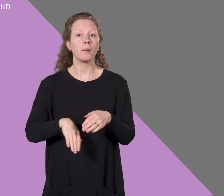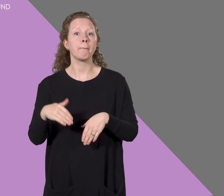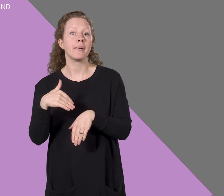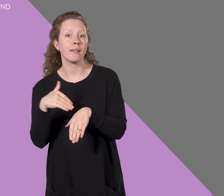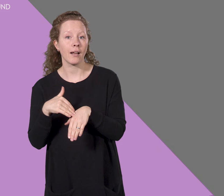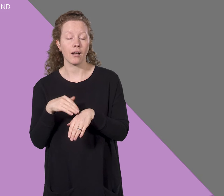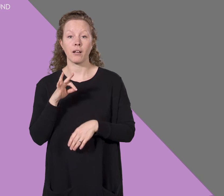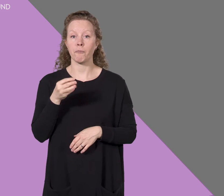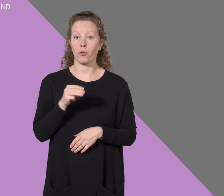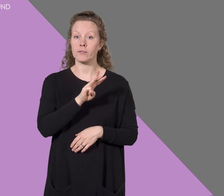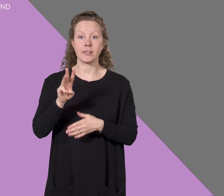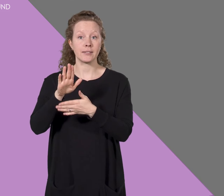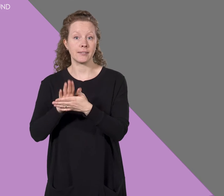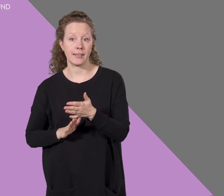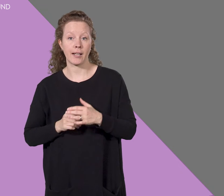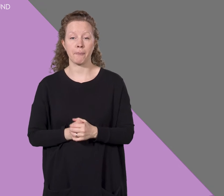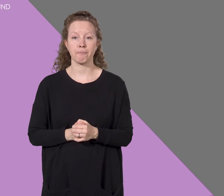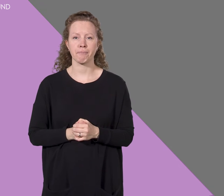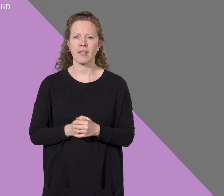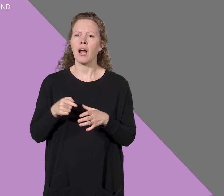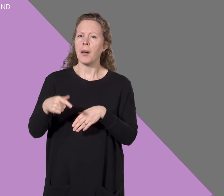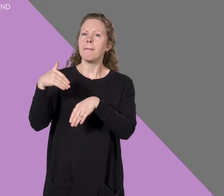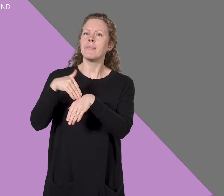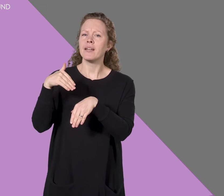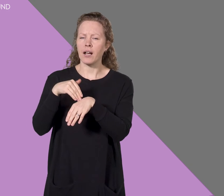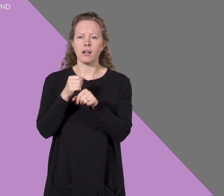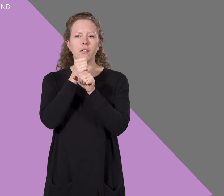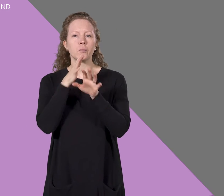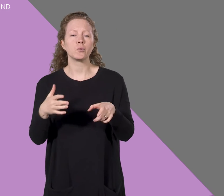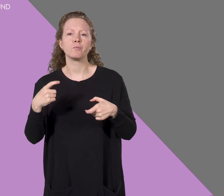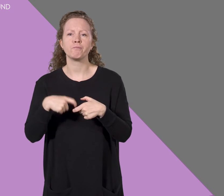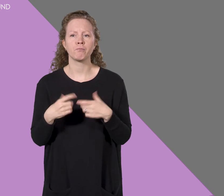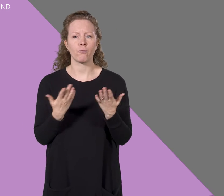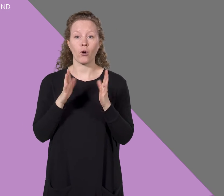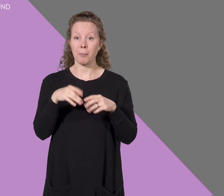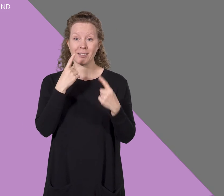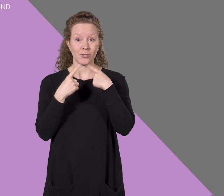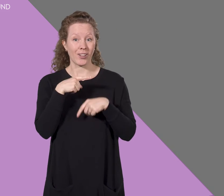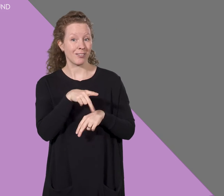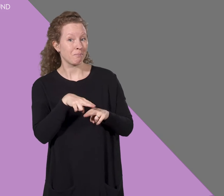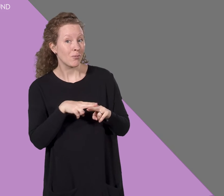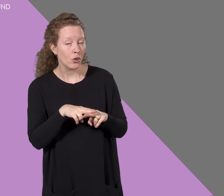ett kundmeddelande på sin webbplats om mötets innehåll -